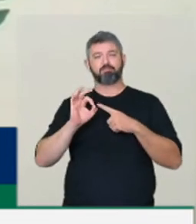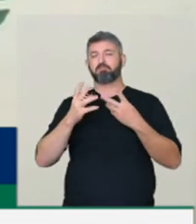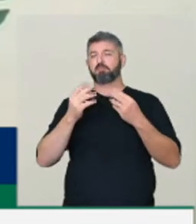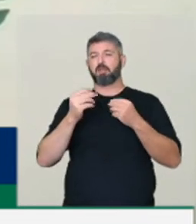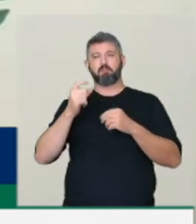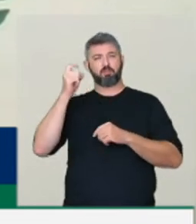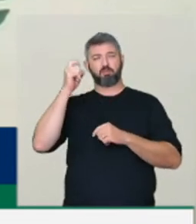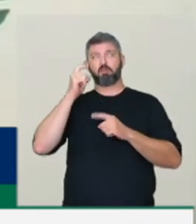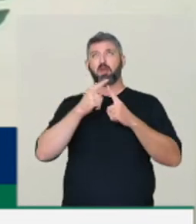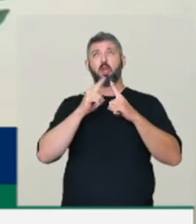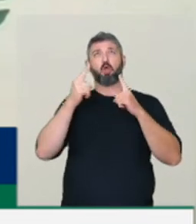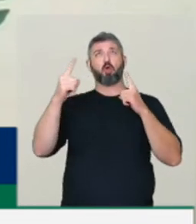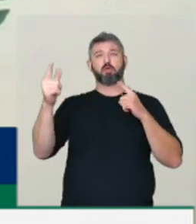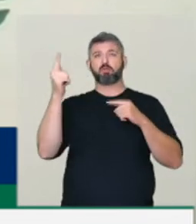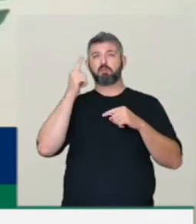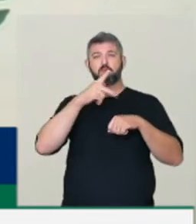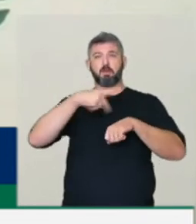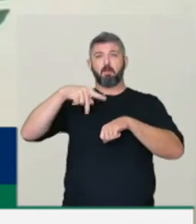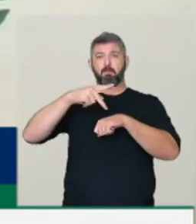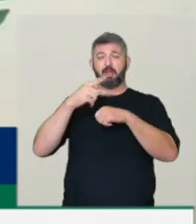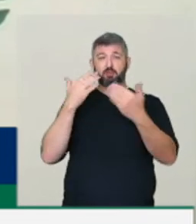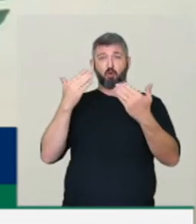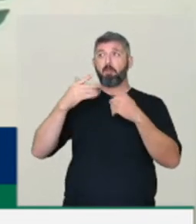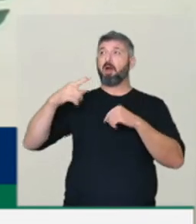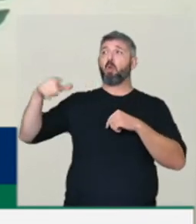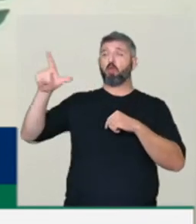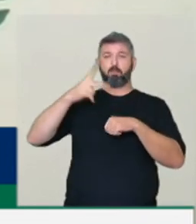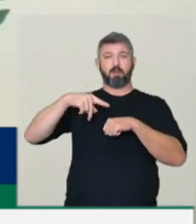ESTAMOS MUITO DISTANTES DE DIVERSOS PAÍSES PELO MUNDO AFORA. ENTÃO A SOLUÇÃO DE